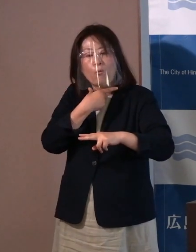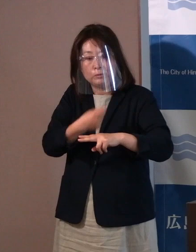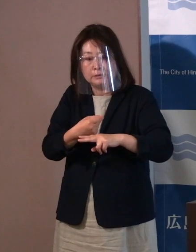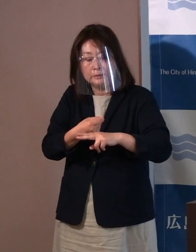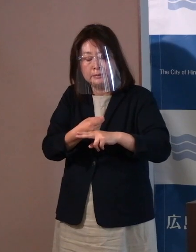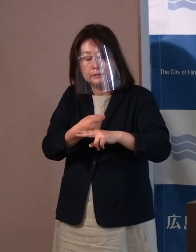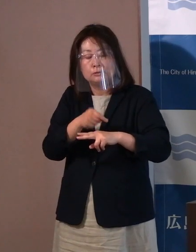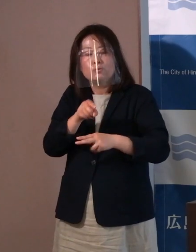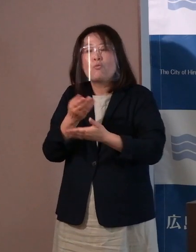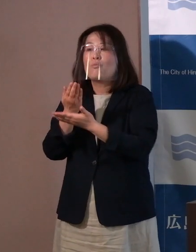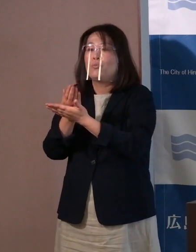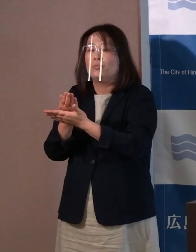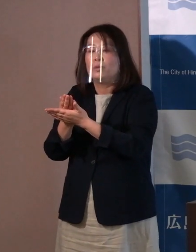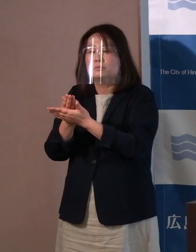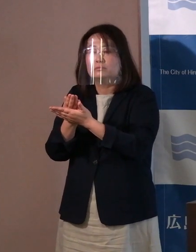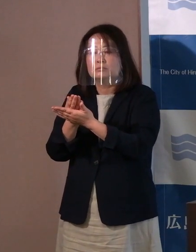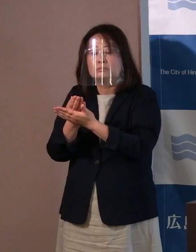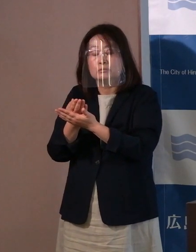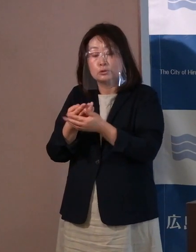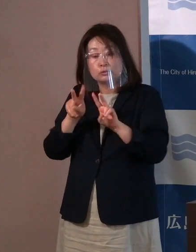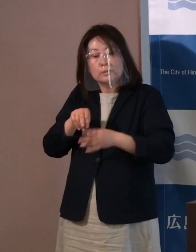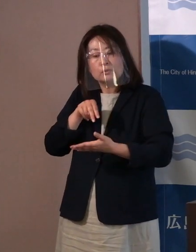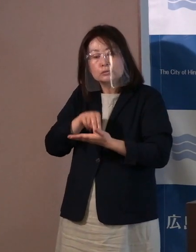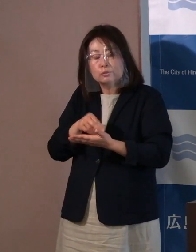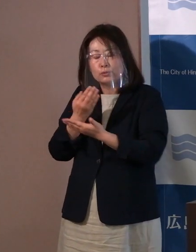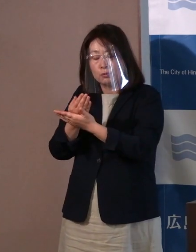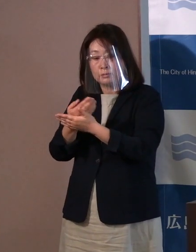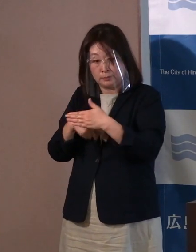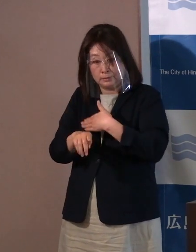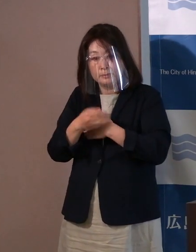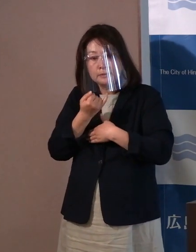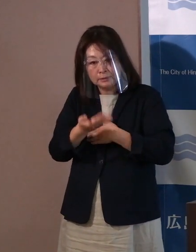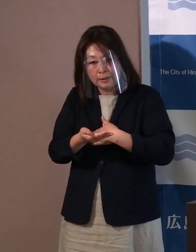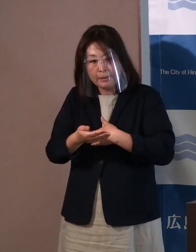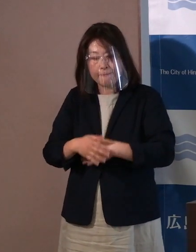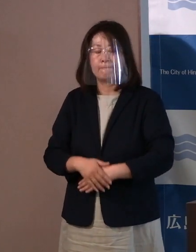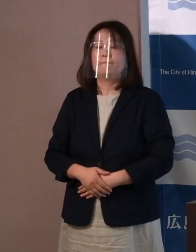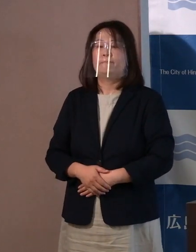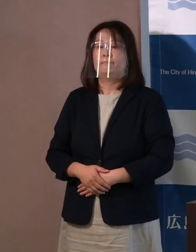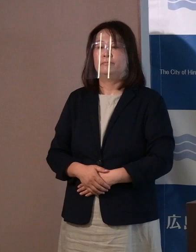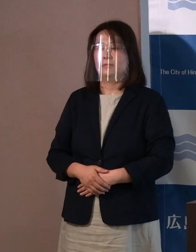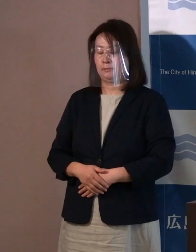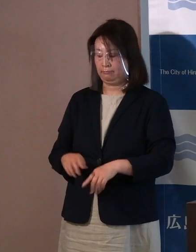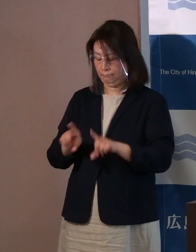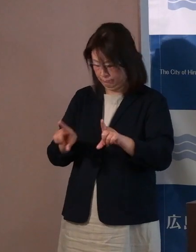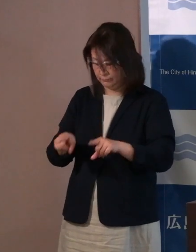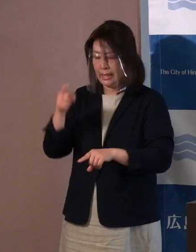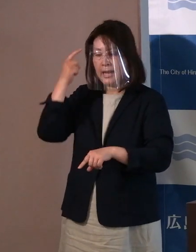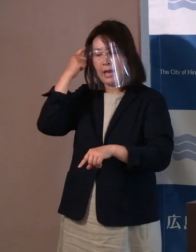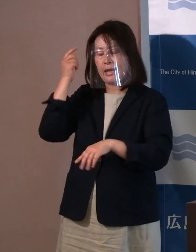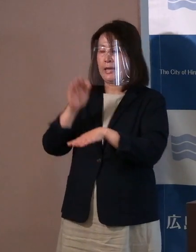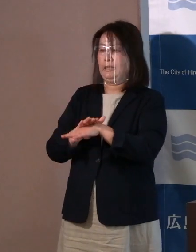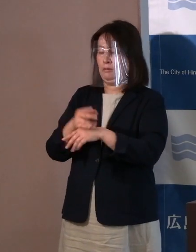広島としてはですね｡ という理解でよろしいでしょうか｡ (市長)もちろん､ 考え方はそうですね｡